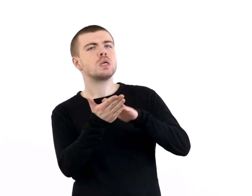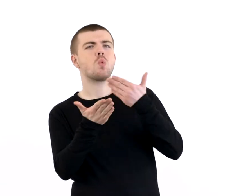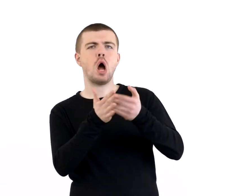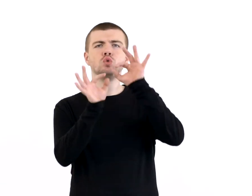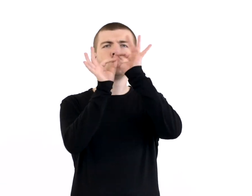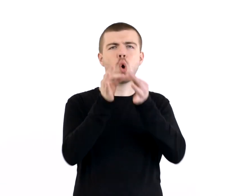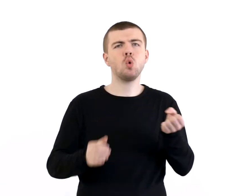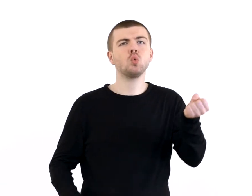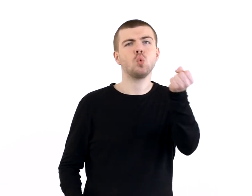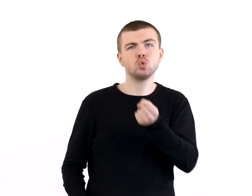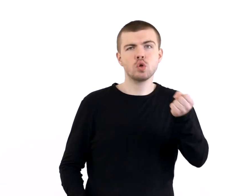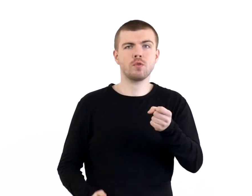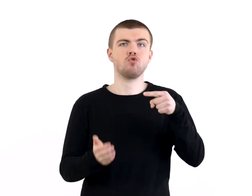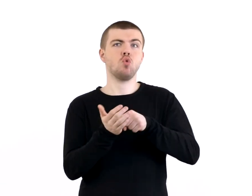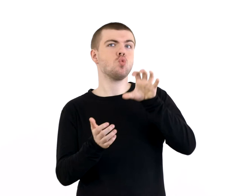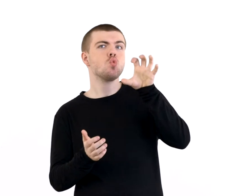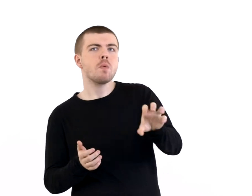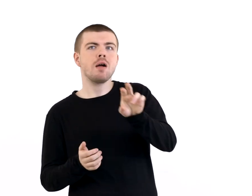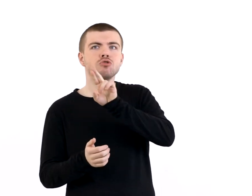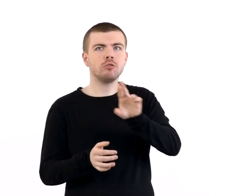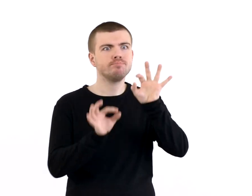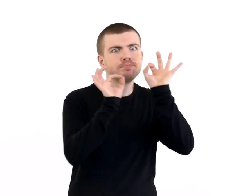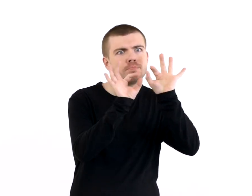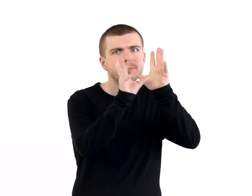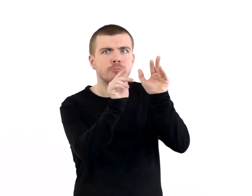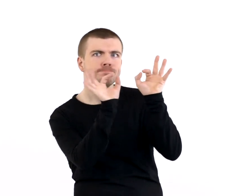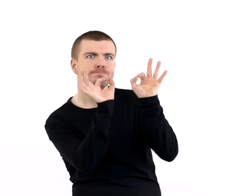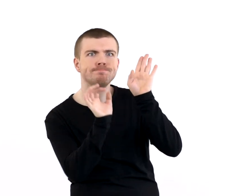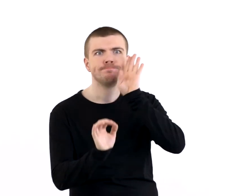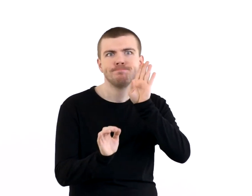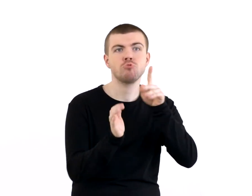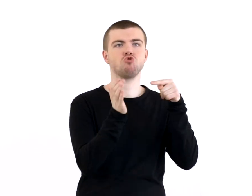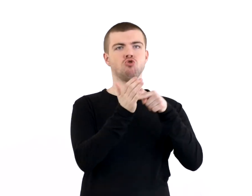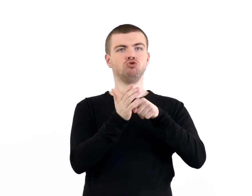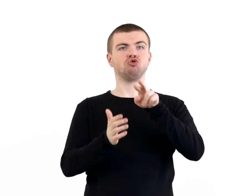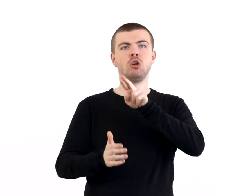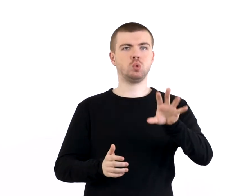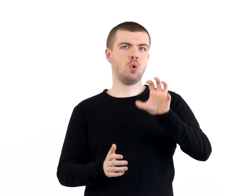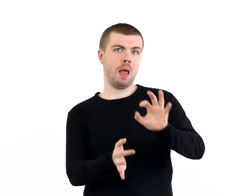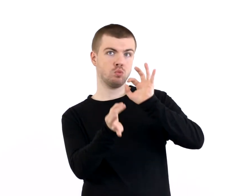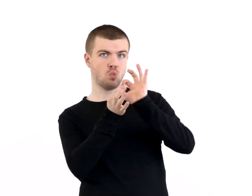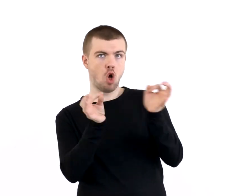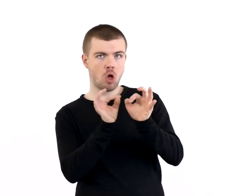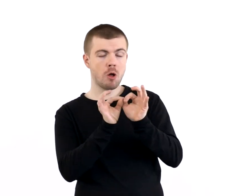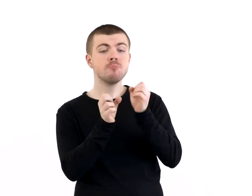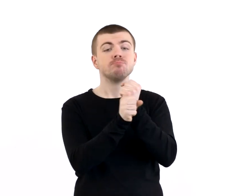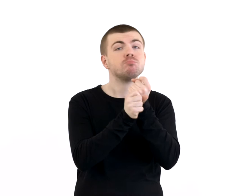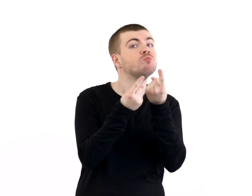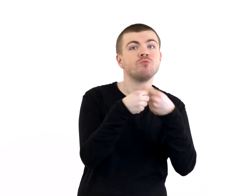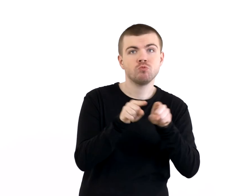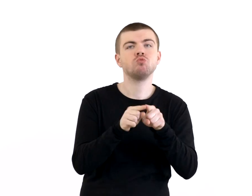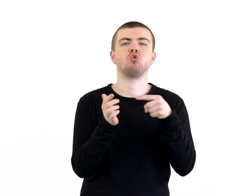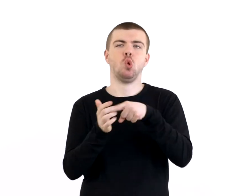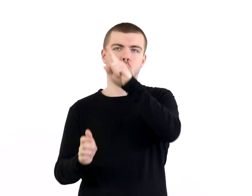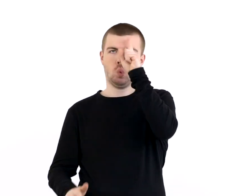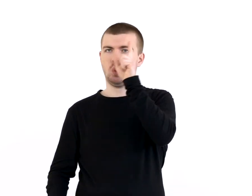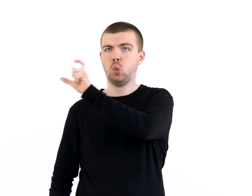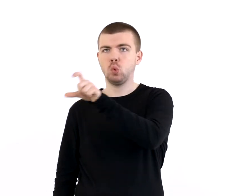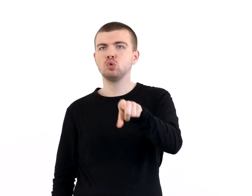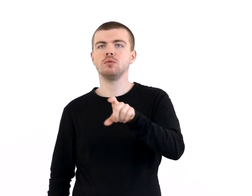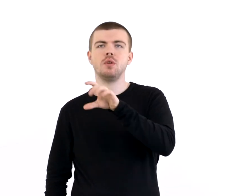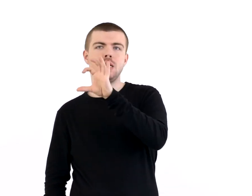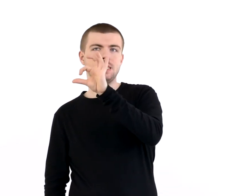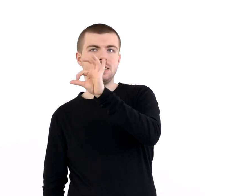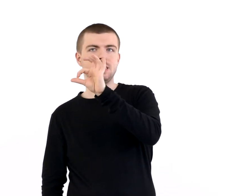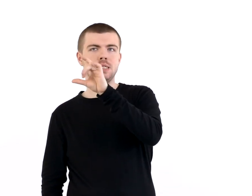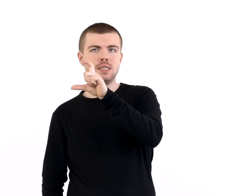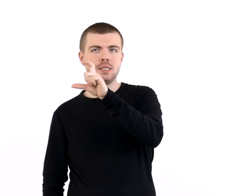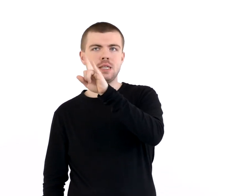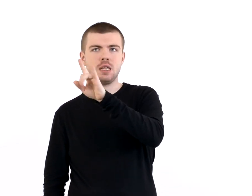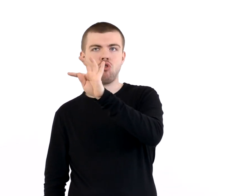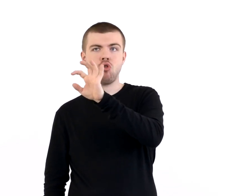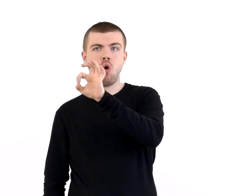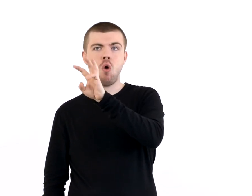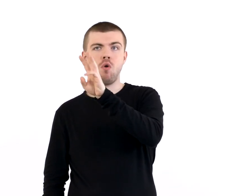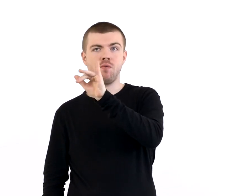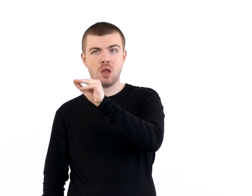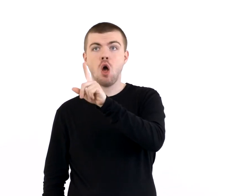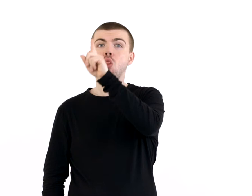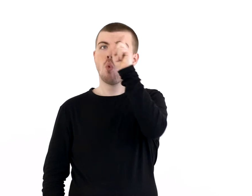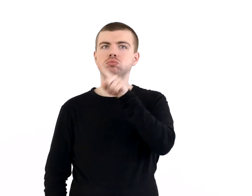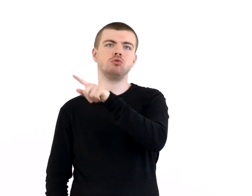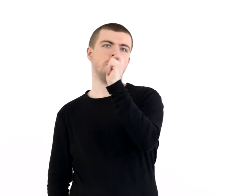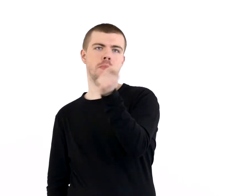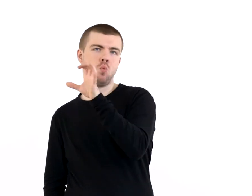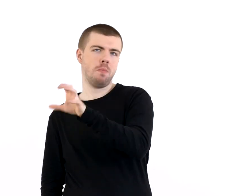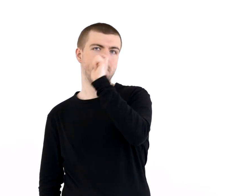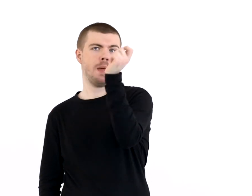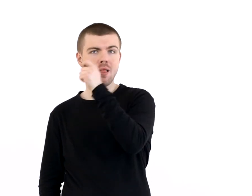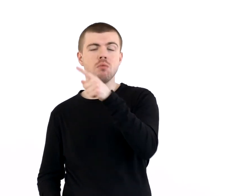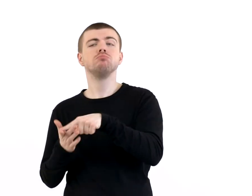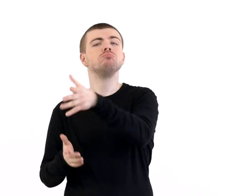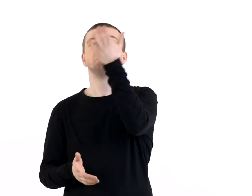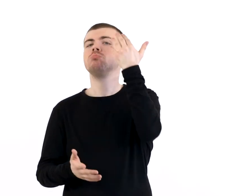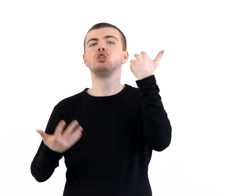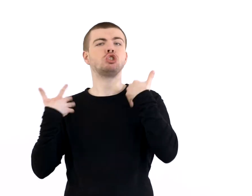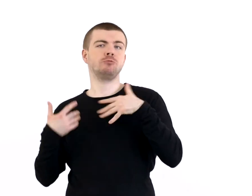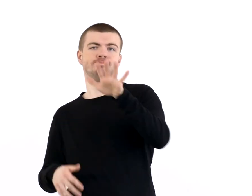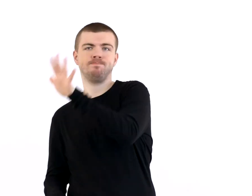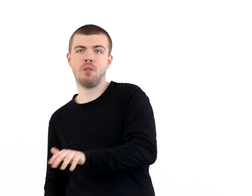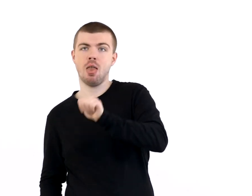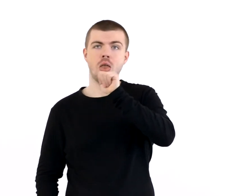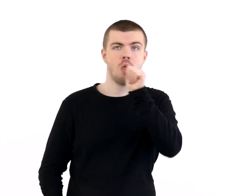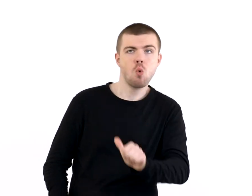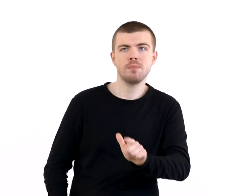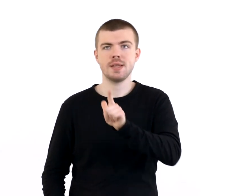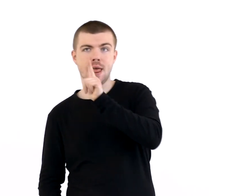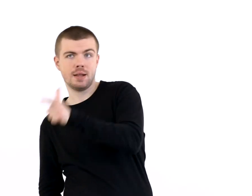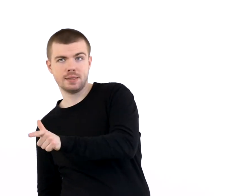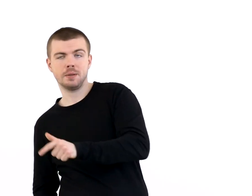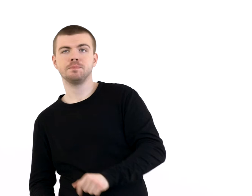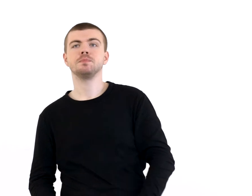Przykładem pięknie zachowanej sztuki użytkowej są złote wyroby Scytów – ludu pasterskiego zamieszkującego tereny Europy i Azji.